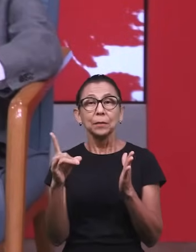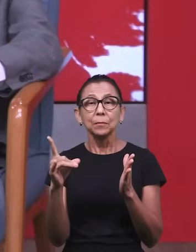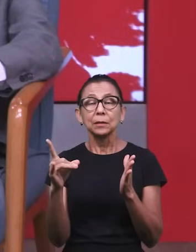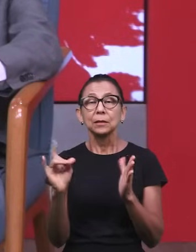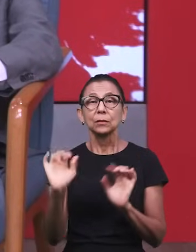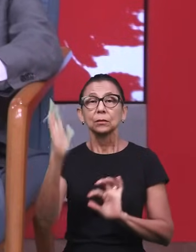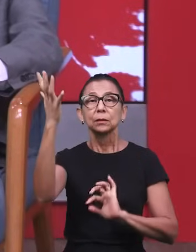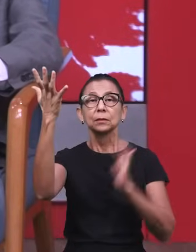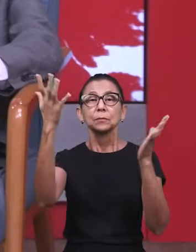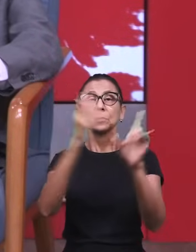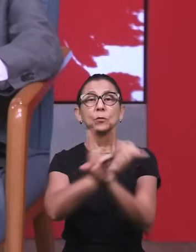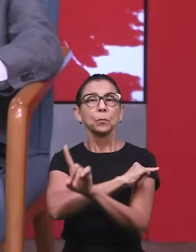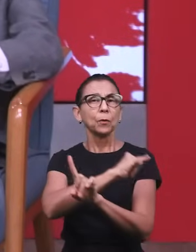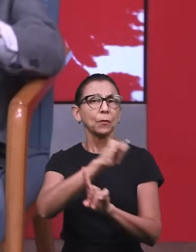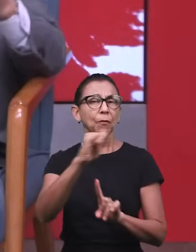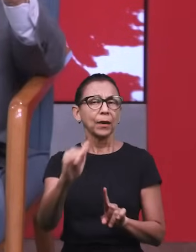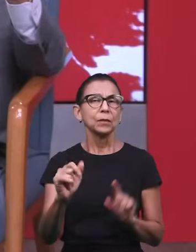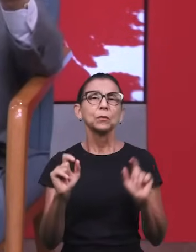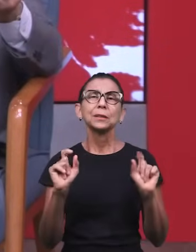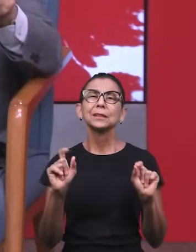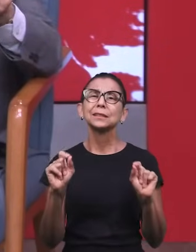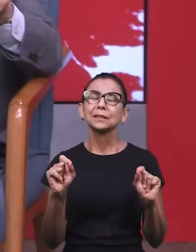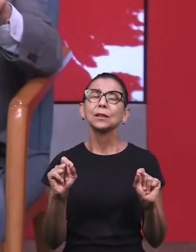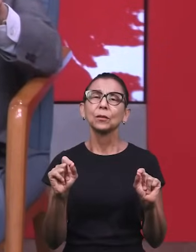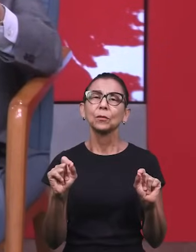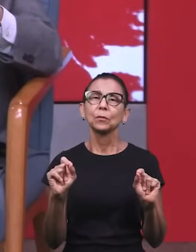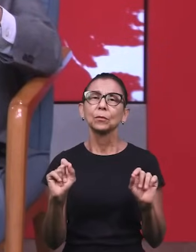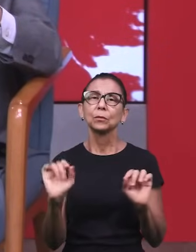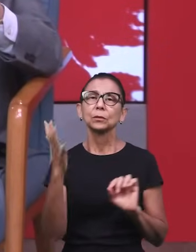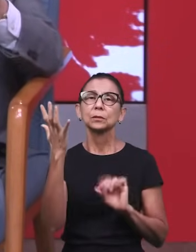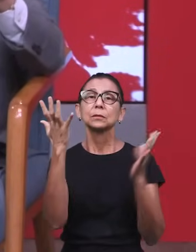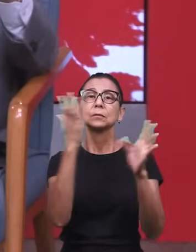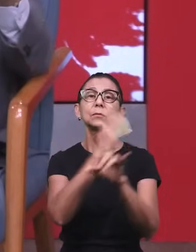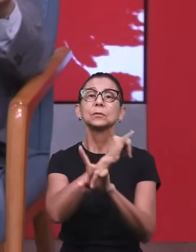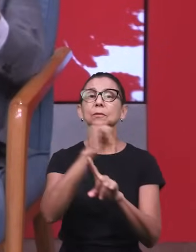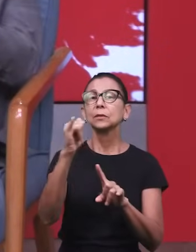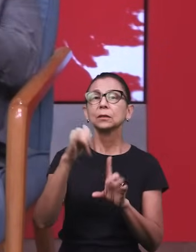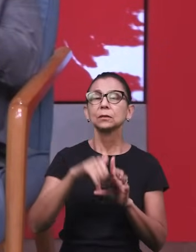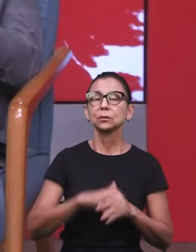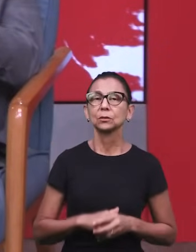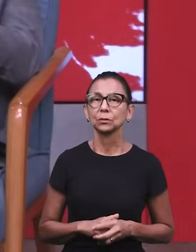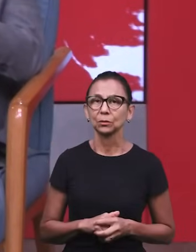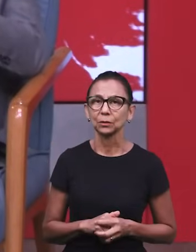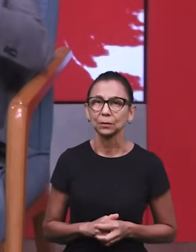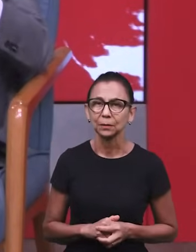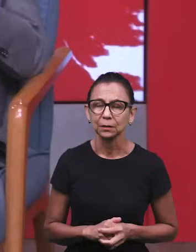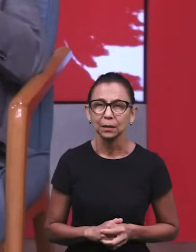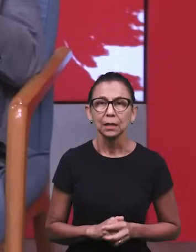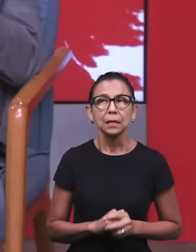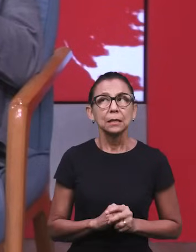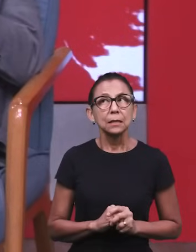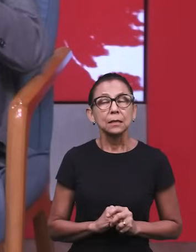em marcadores proféticos O que são marcadores proféticos são elementos que nos coloca que nos